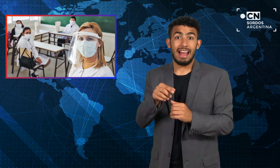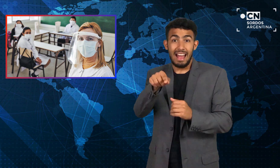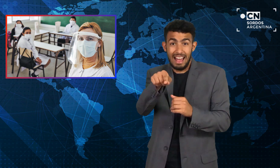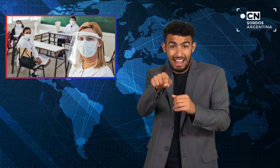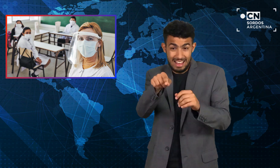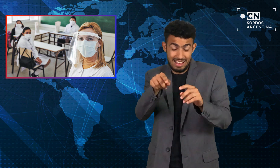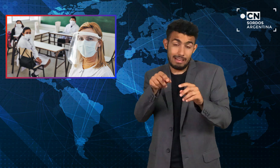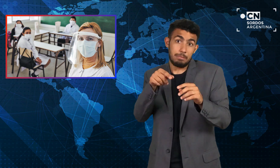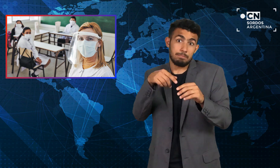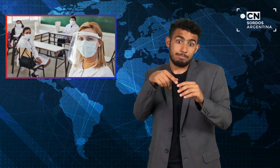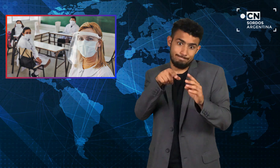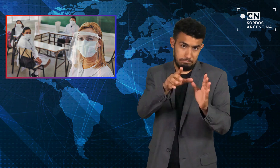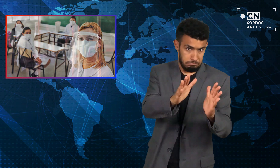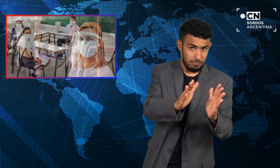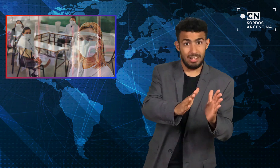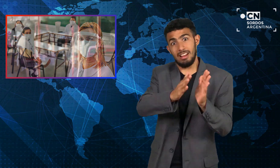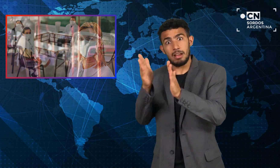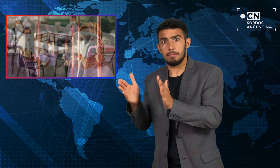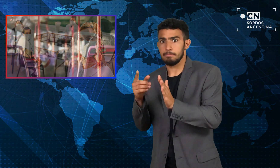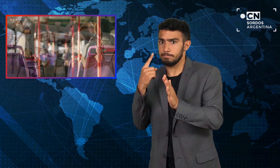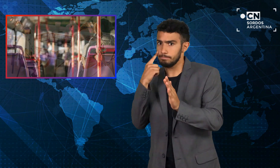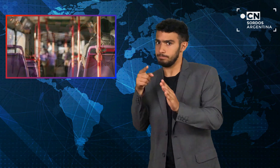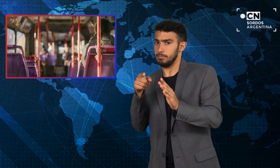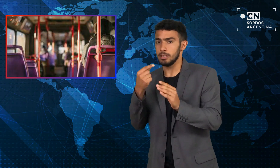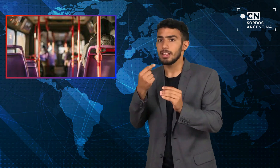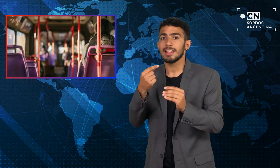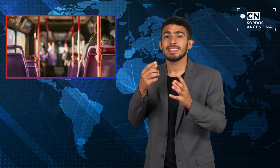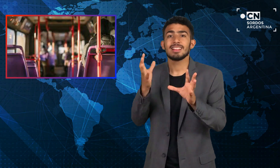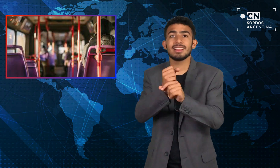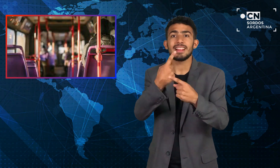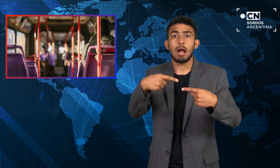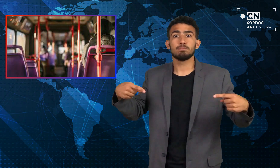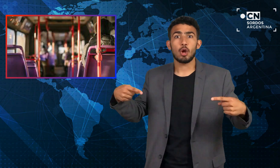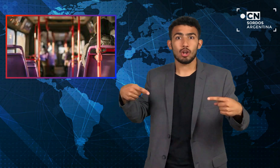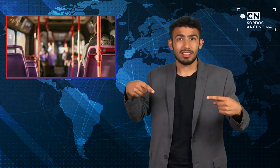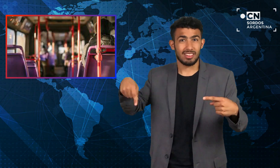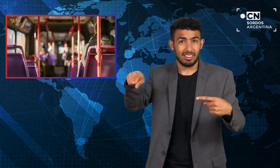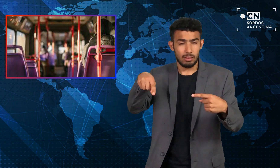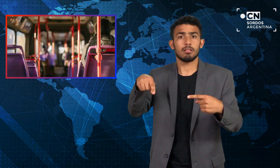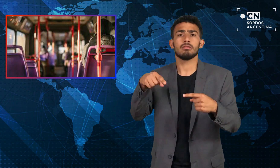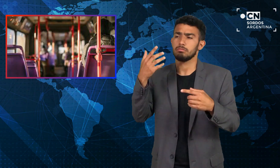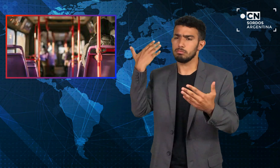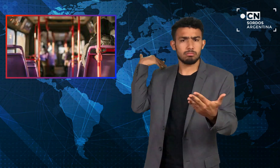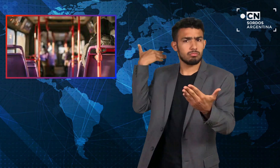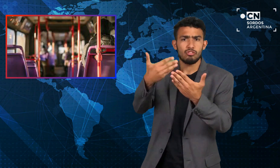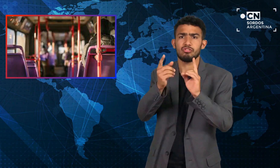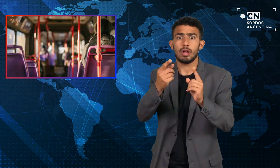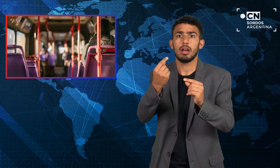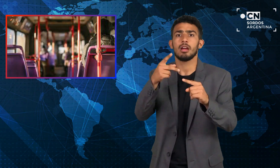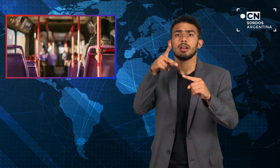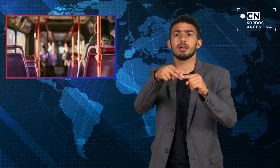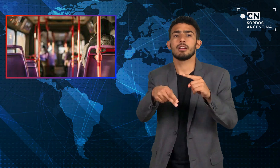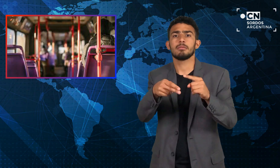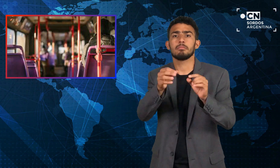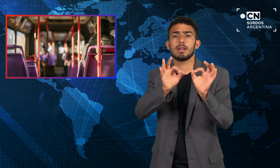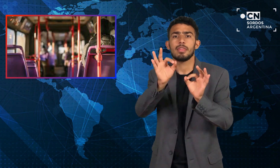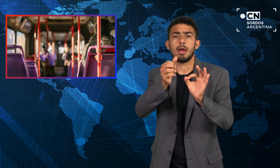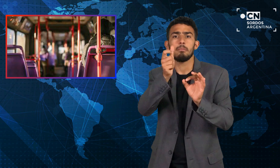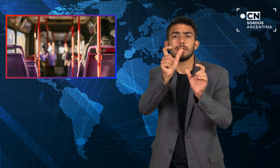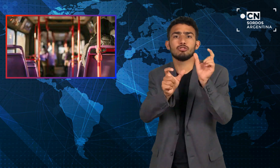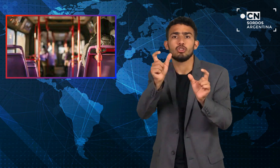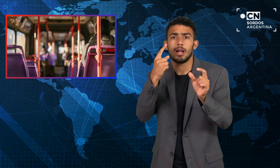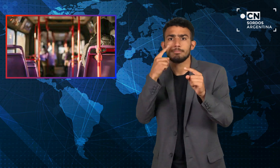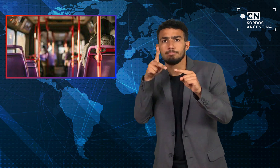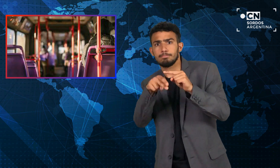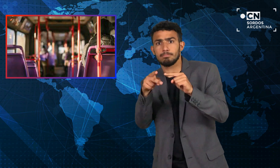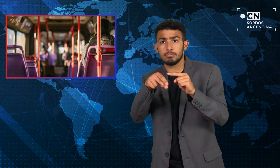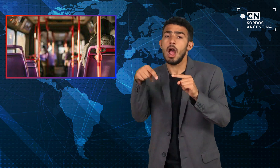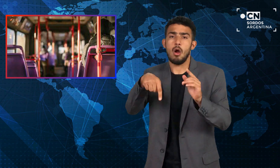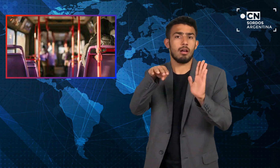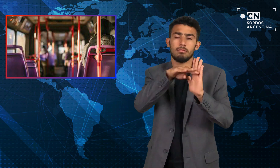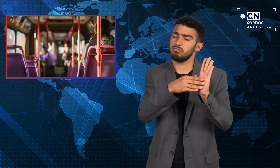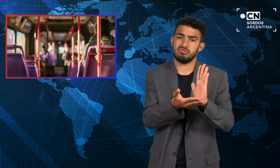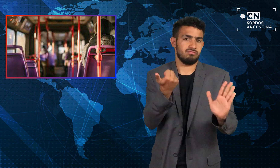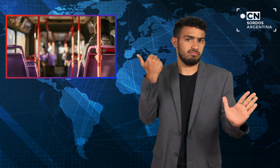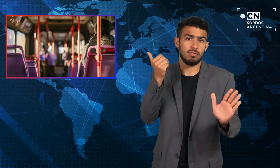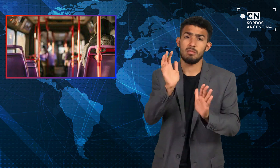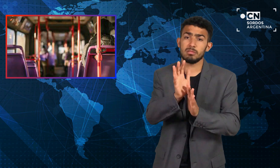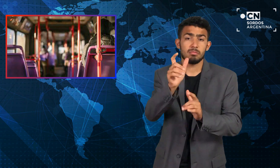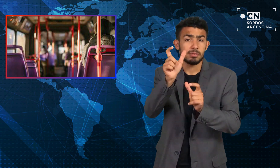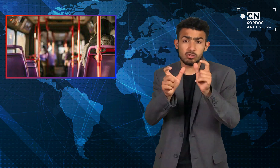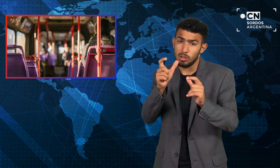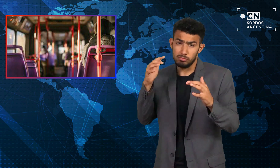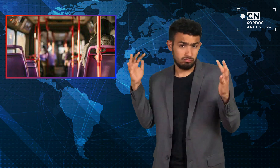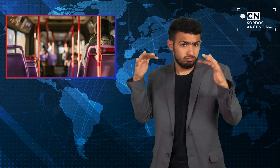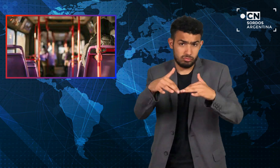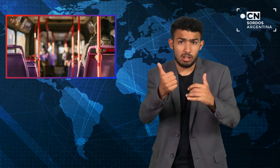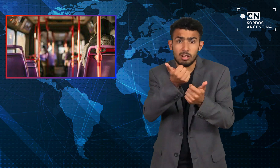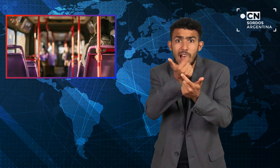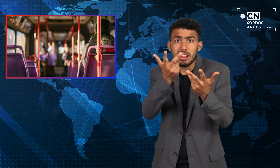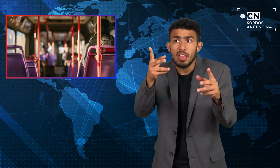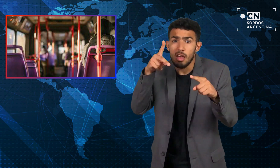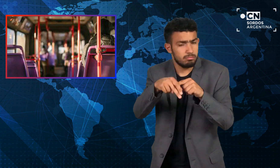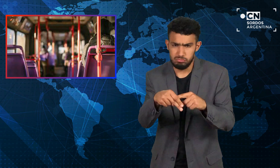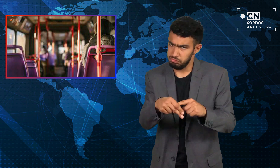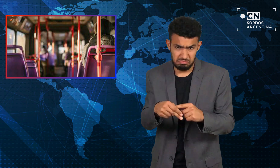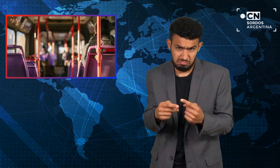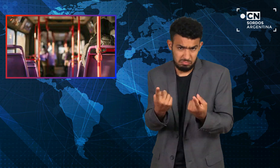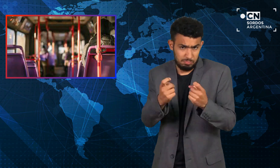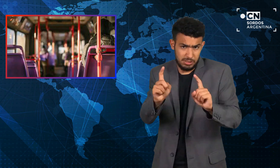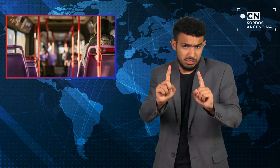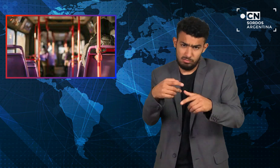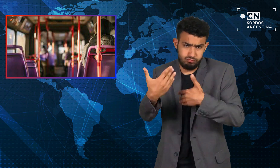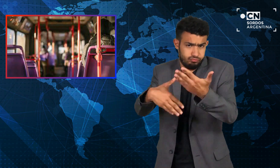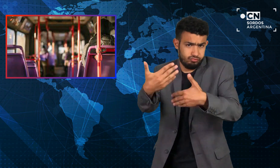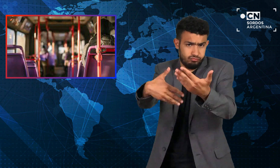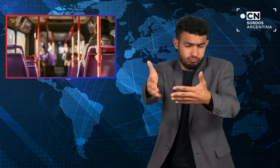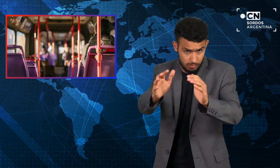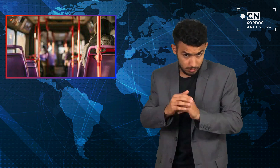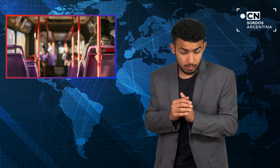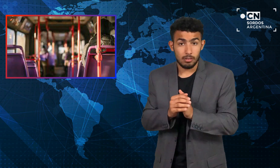Respecto al transporte público, desde la semana pasada ya no hay capacidades